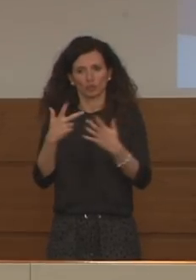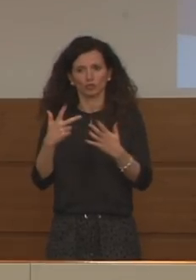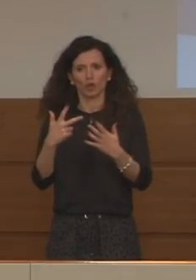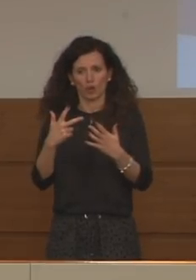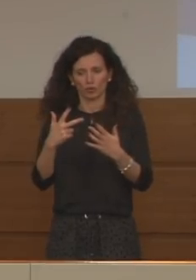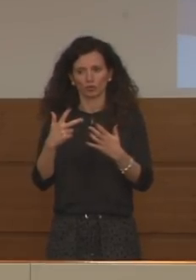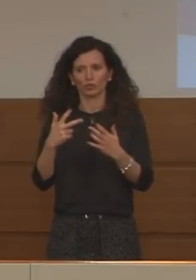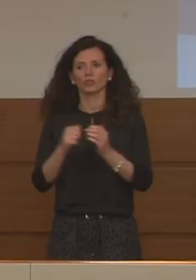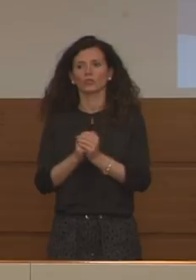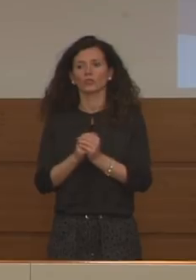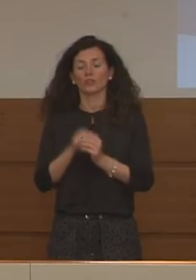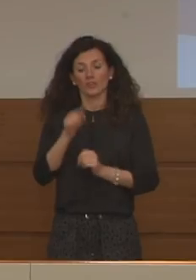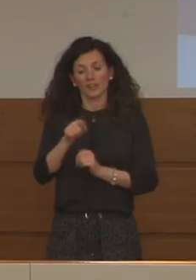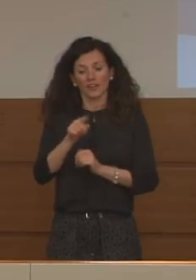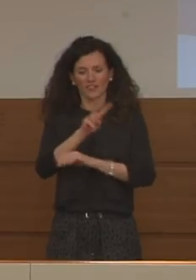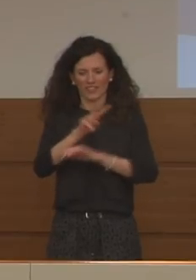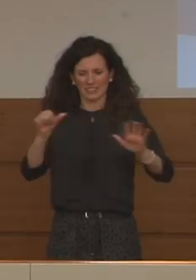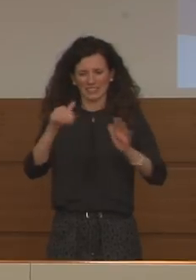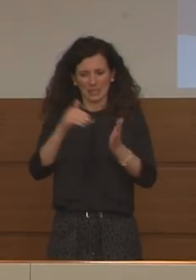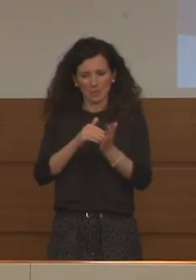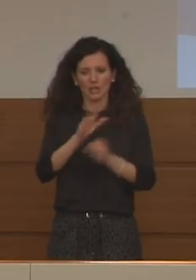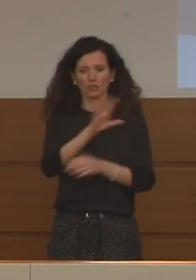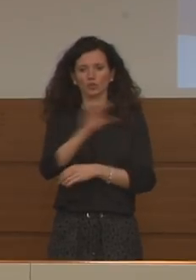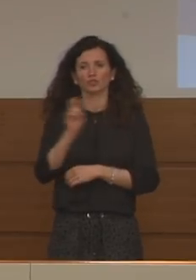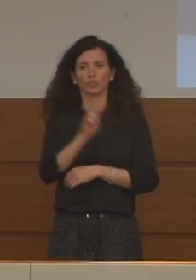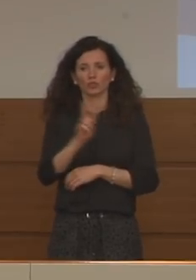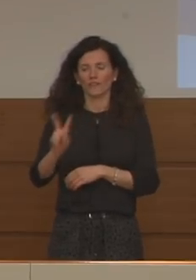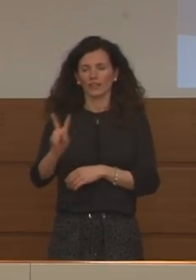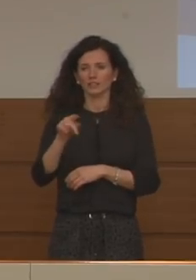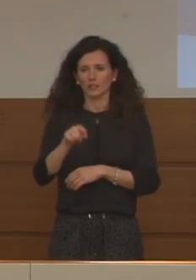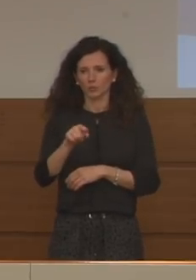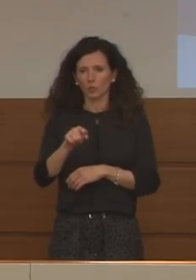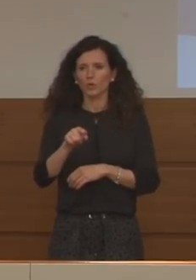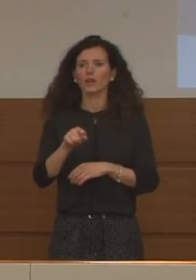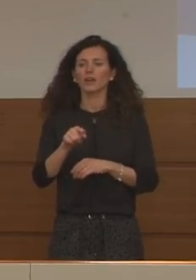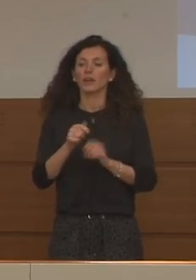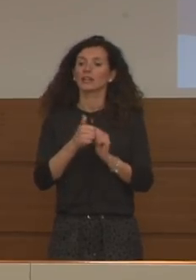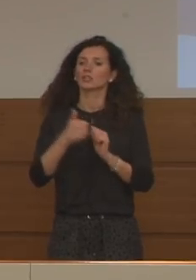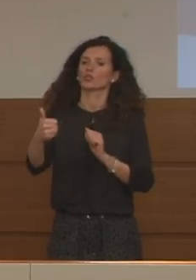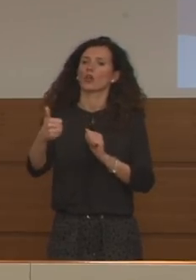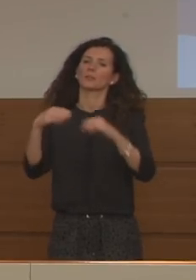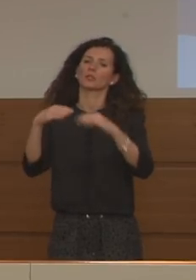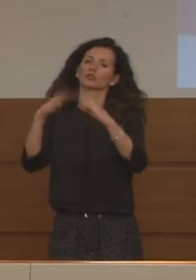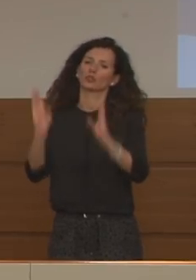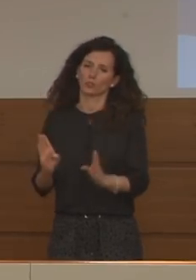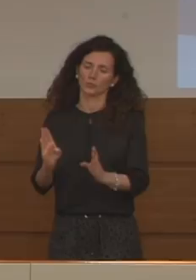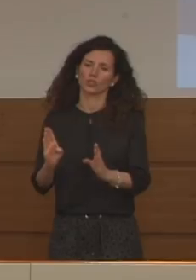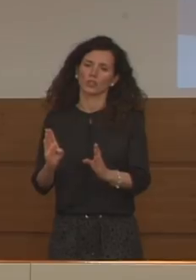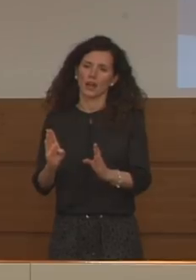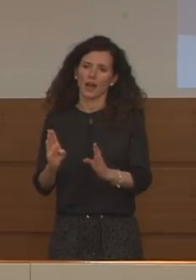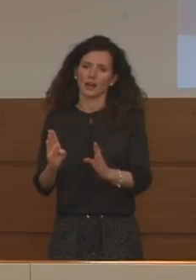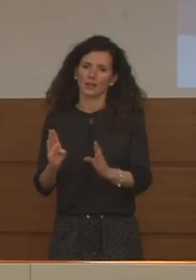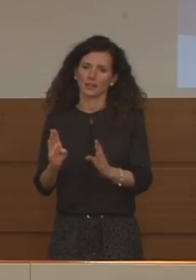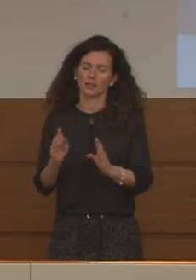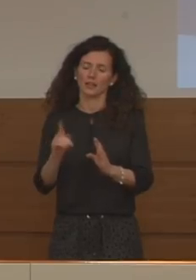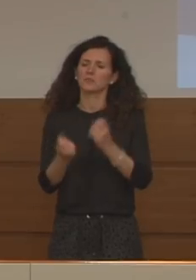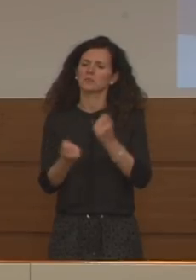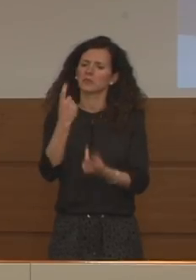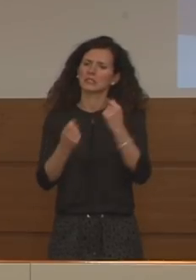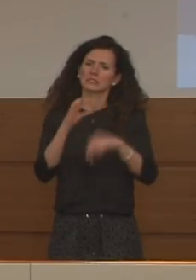questi 26.522 sono in isolamento domiciliare senza sintomi o con sintomi